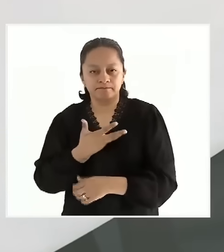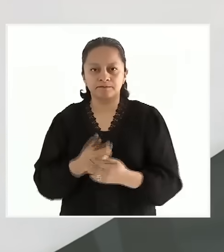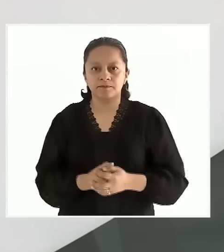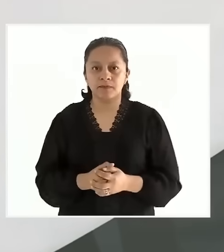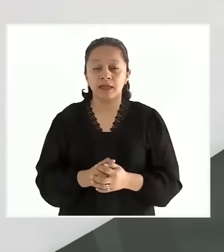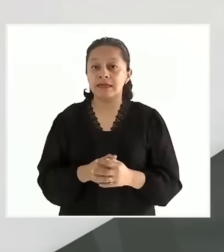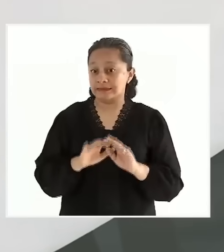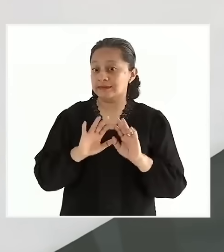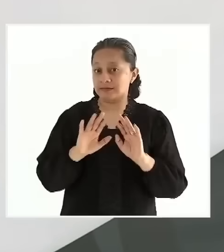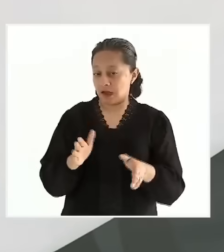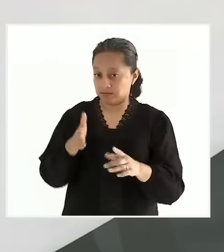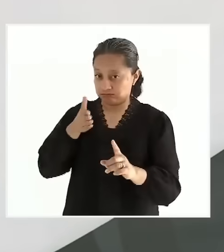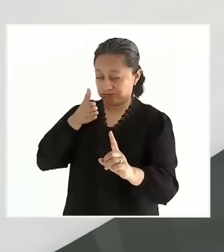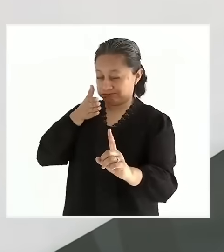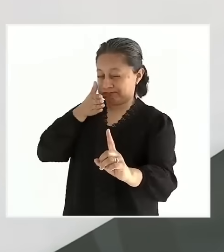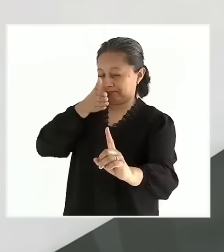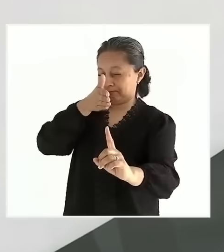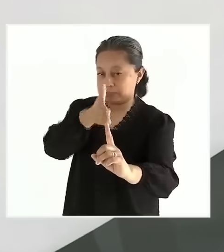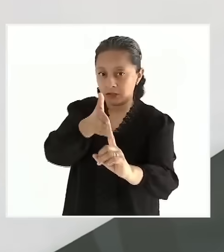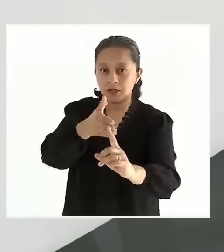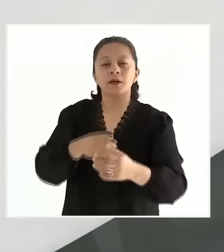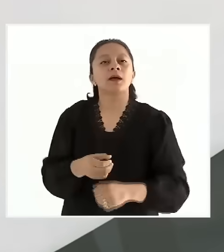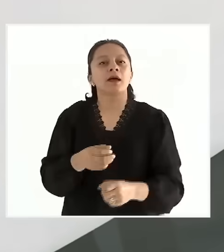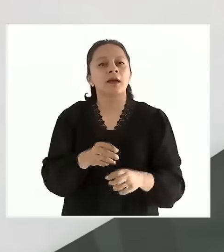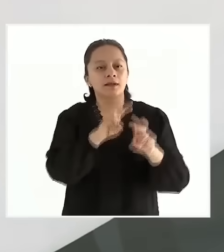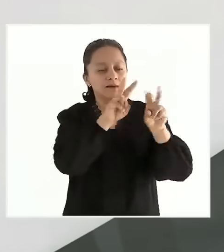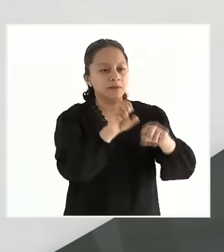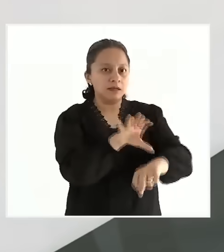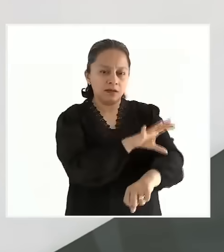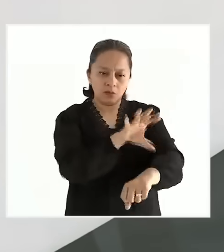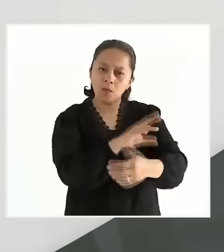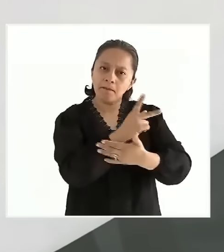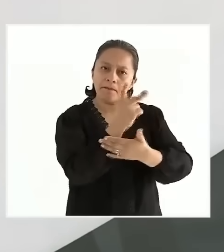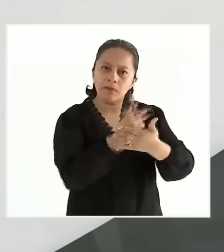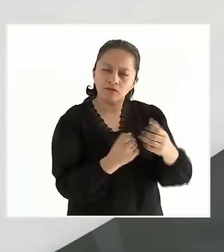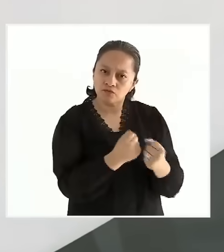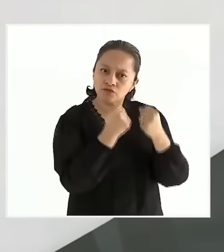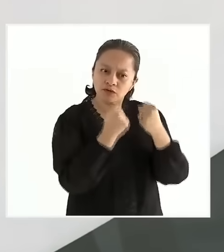ya hay un rumbo definido. En el sector eléctrico tenemos un plan de fortalecimiento estratégico